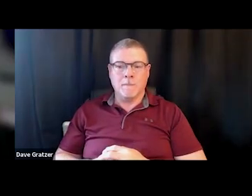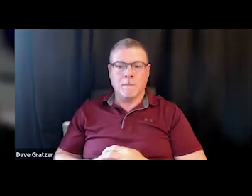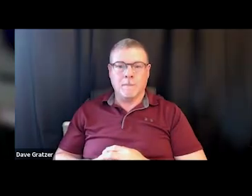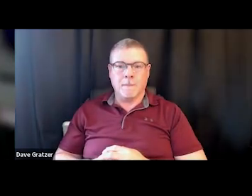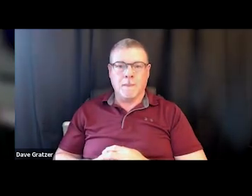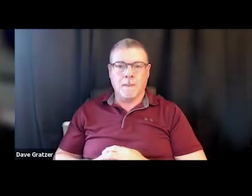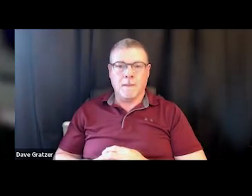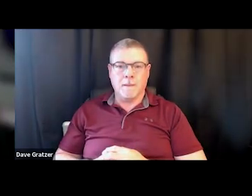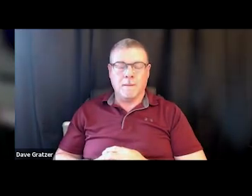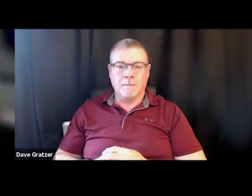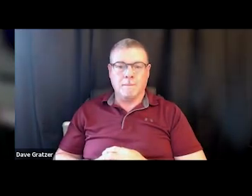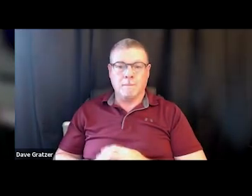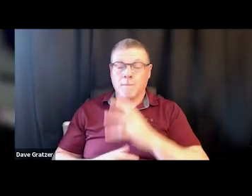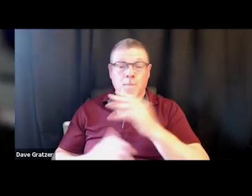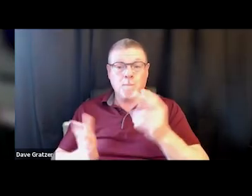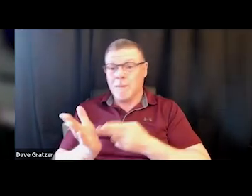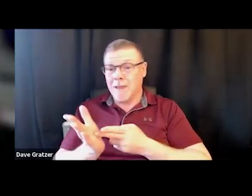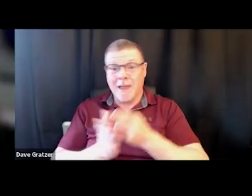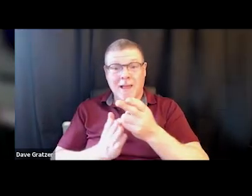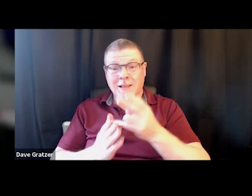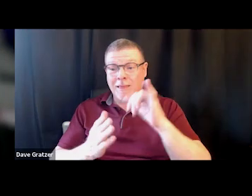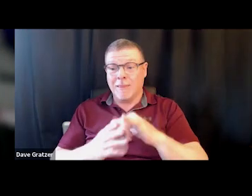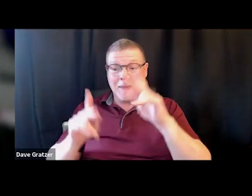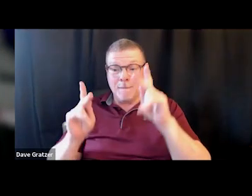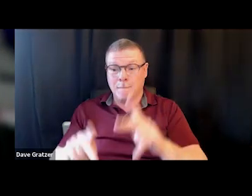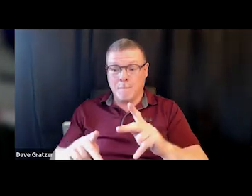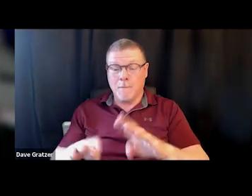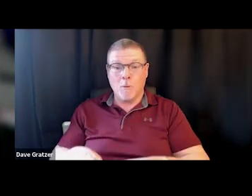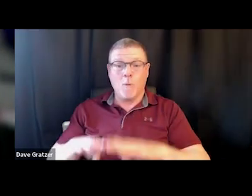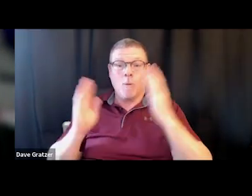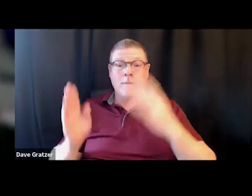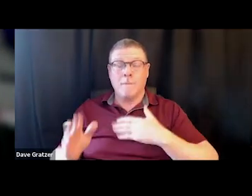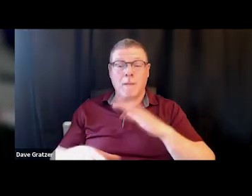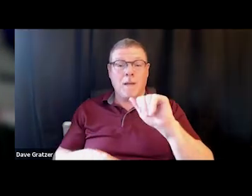Y honestamente, fue alguien que abrió la puerta de mi apartamento